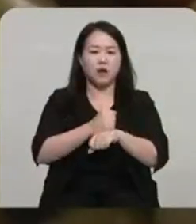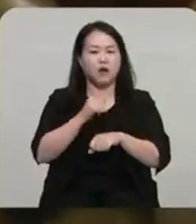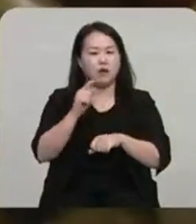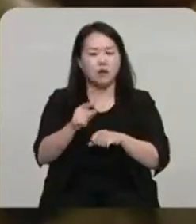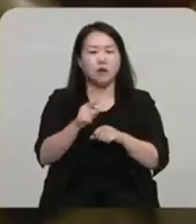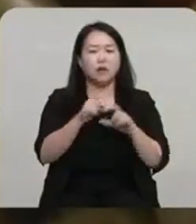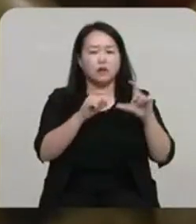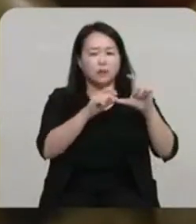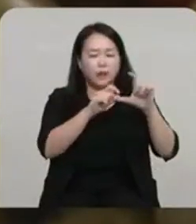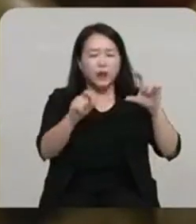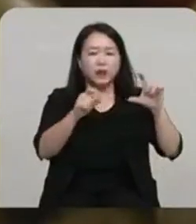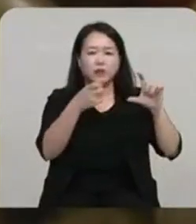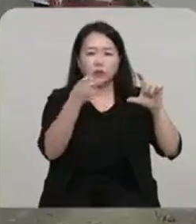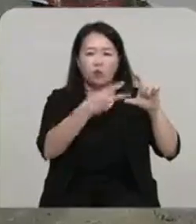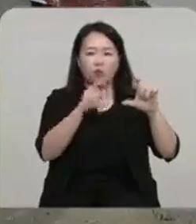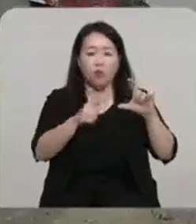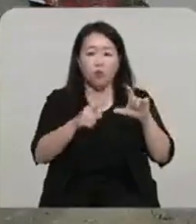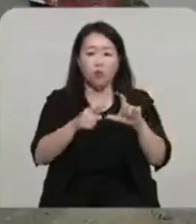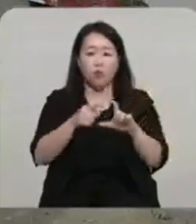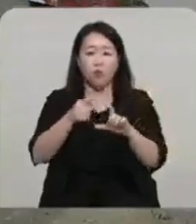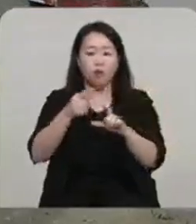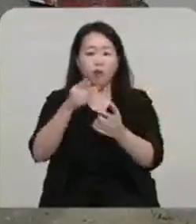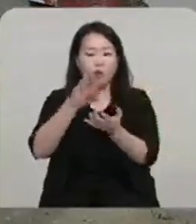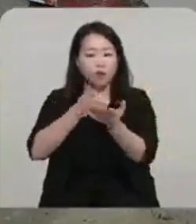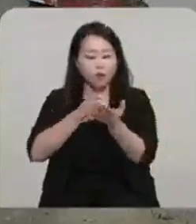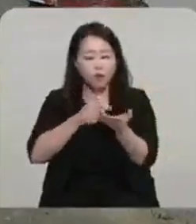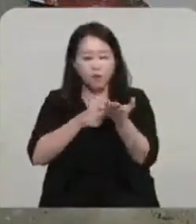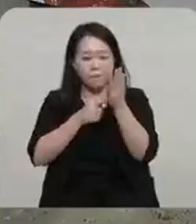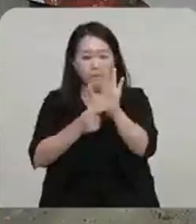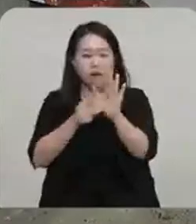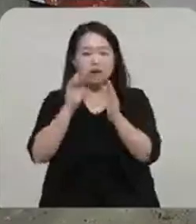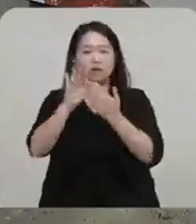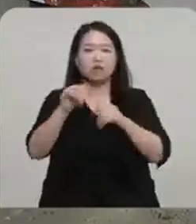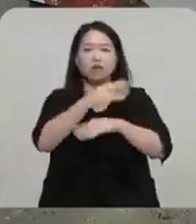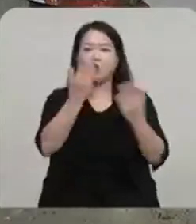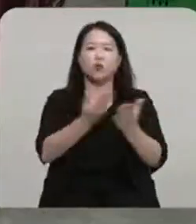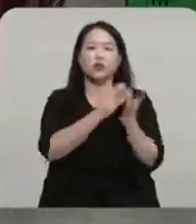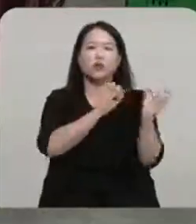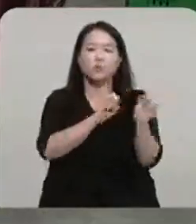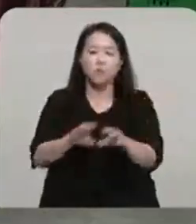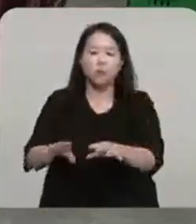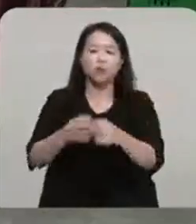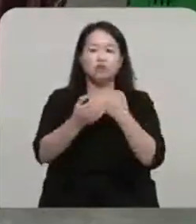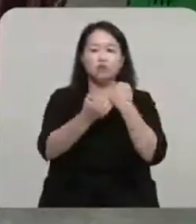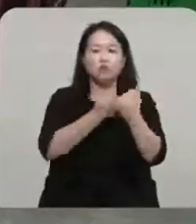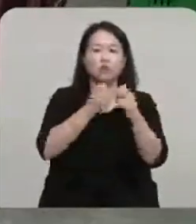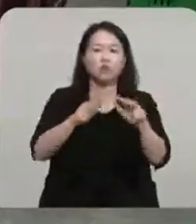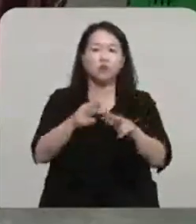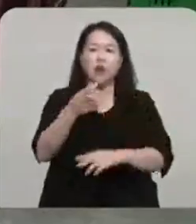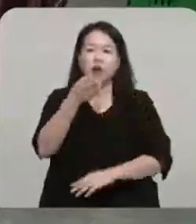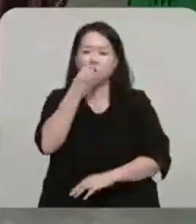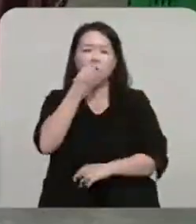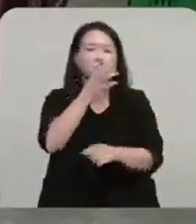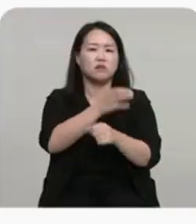모두 폐기했습니다. 하지만 토마토 수요는 좀처럼 회복 되지 않고 가격도 급락했습니다.